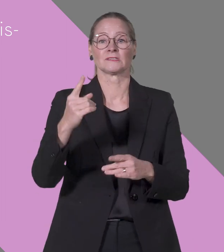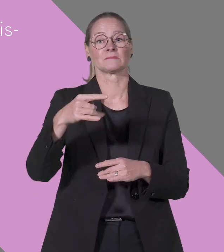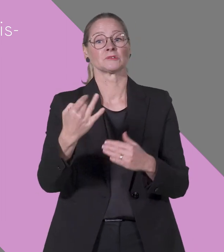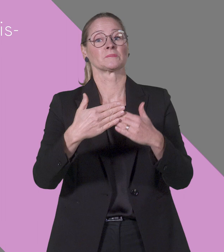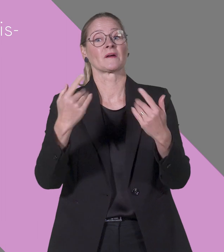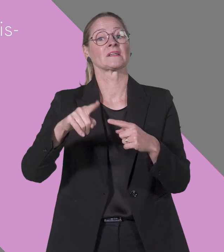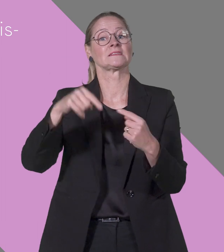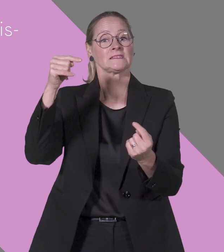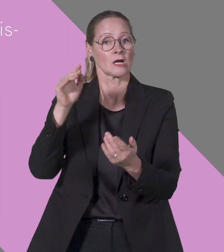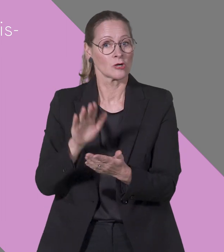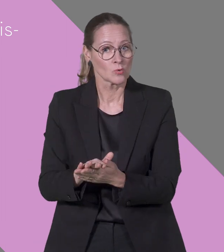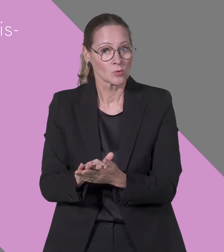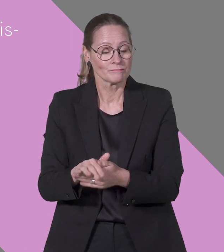16.−17. kesäkuuta.